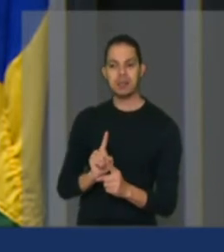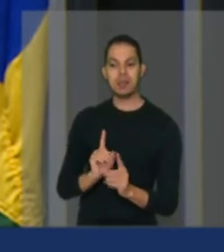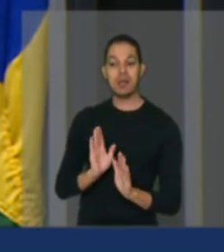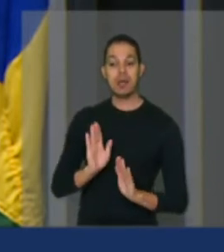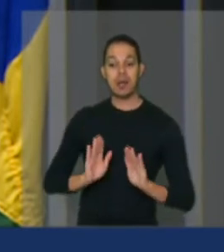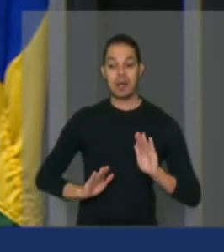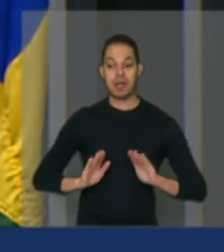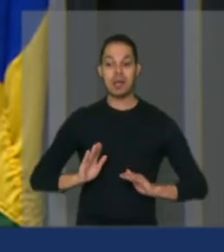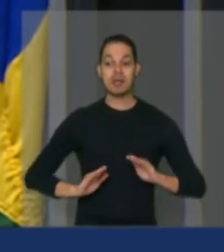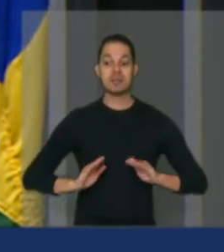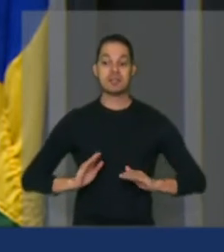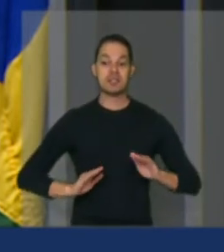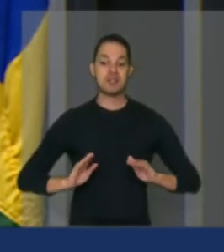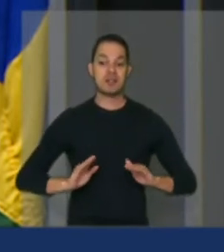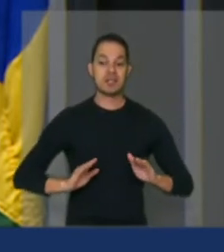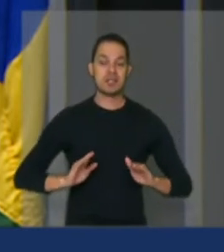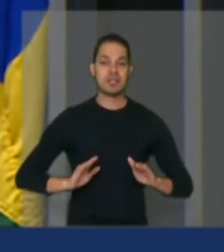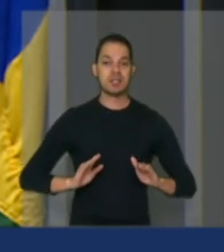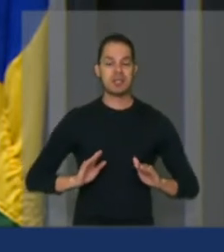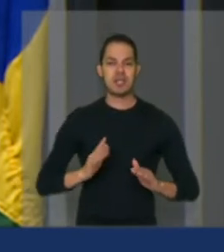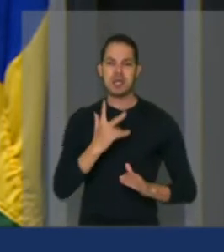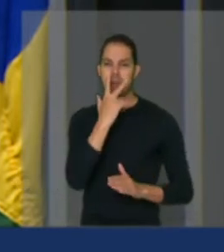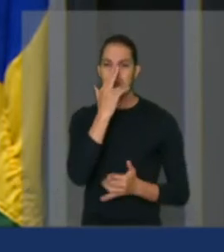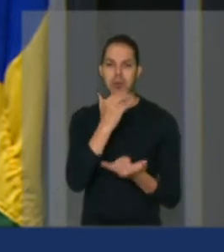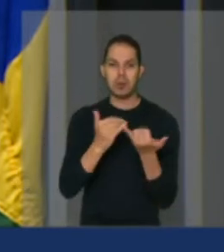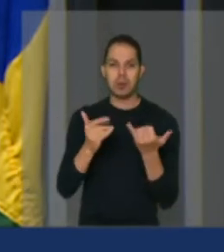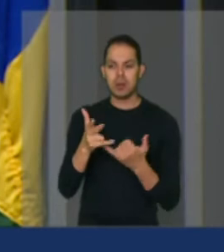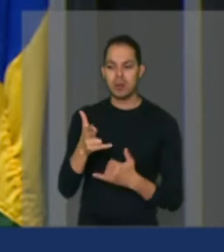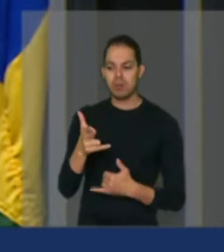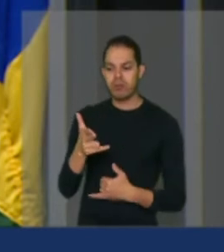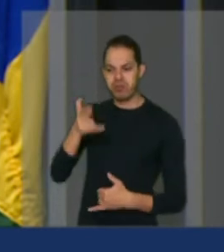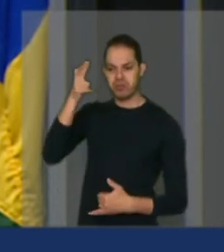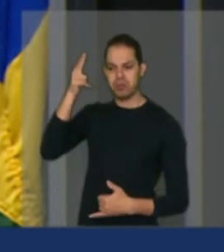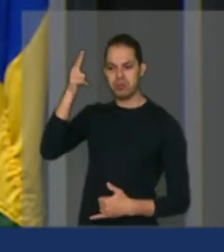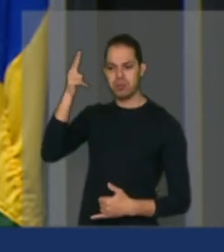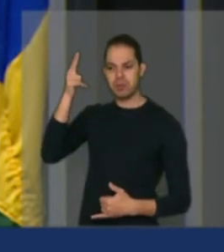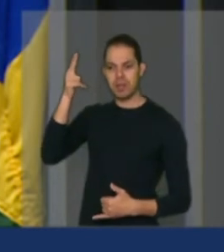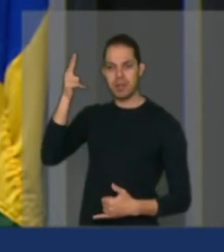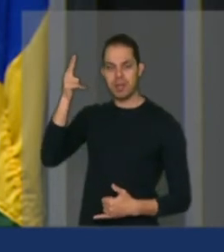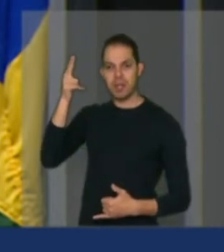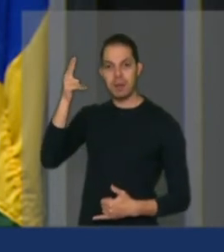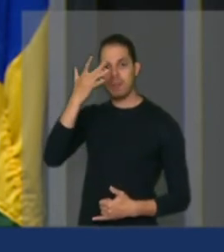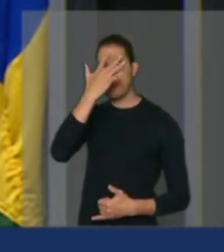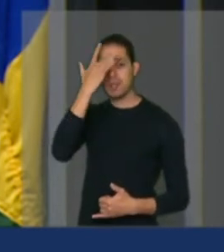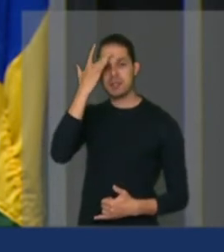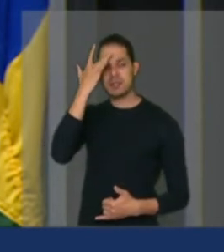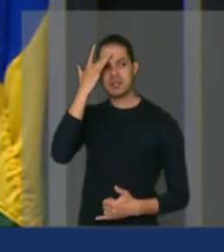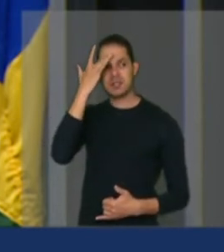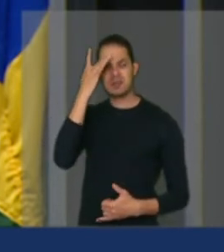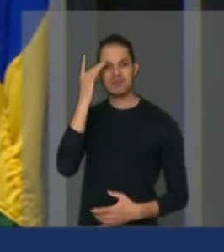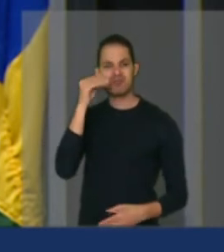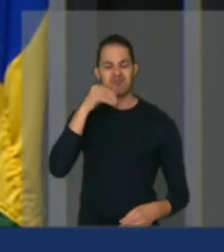É COMO SE FOSSE UM DISPARO DE UM GATILHO FAZENDO COM QUE PESSOAS COMECEM A ENTRAR EM DEPRESSÃO E ALI AFLORAR SEDIMENTOS, MUITAS VEZES, QUE